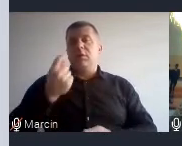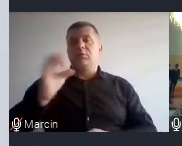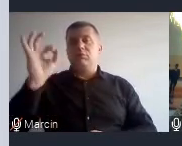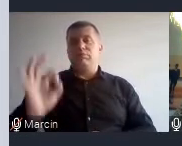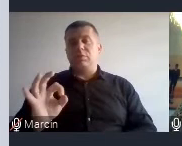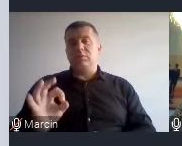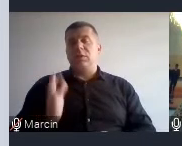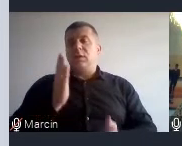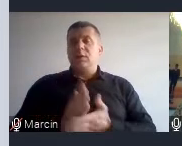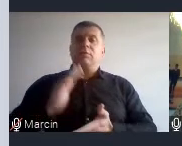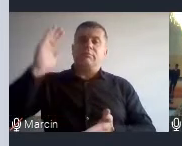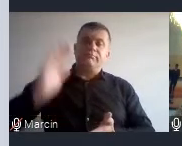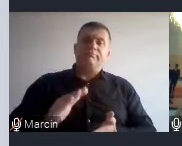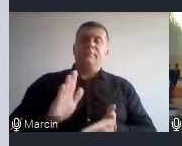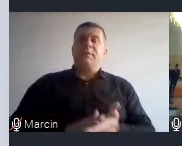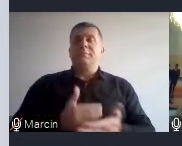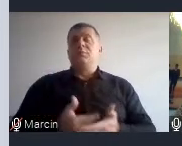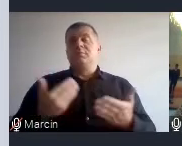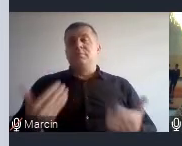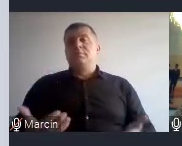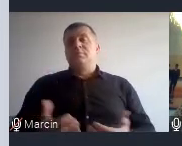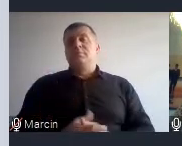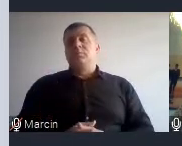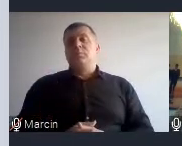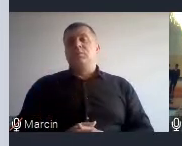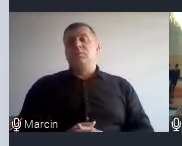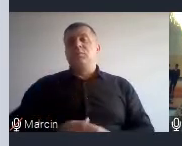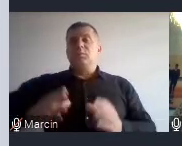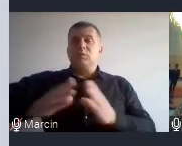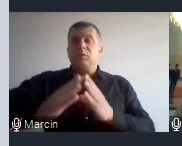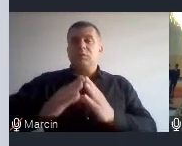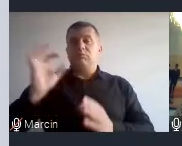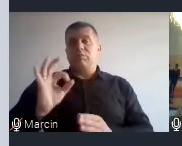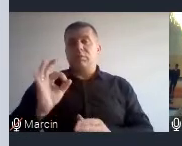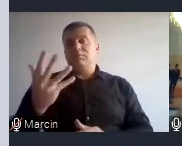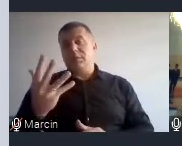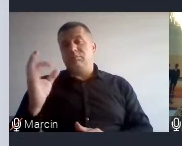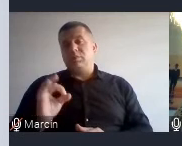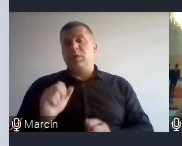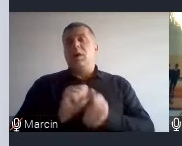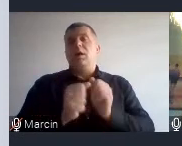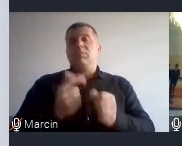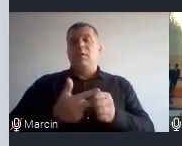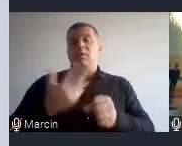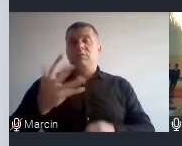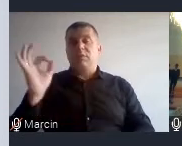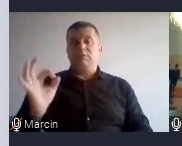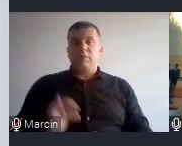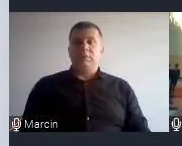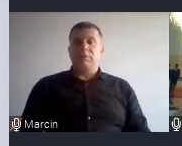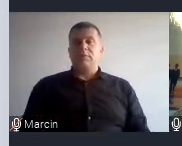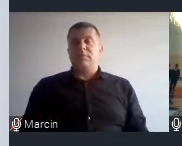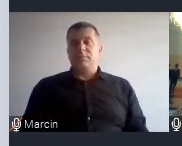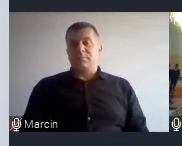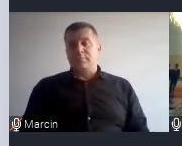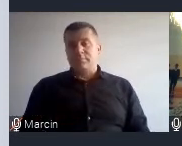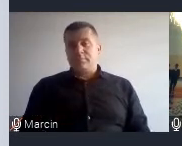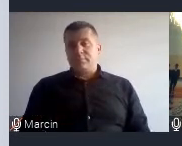tylko ewentualnie zejść z tej korekty na 10, 5, albo 25%.